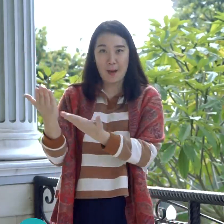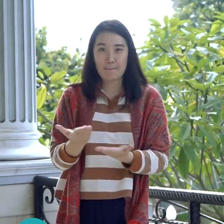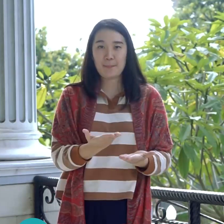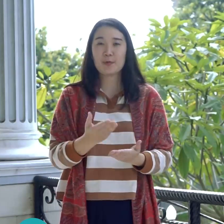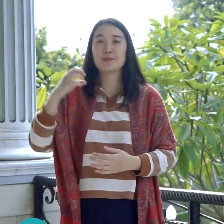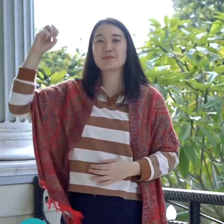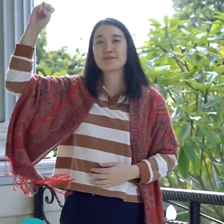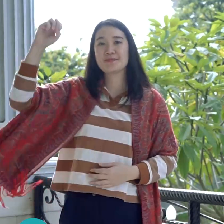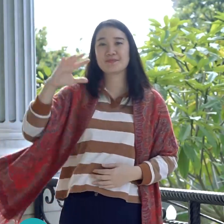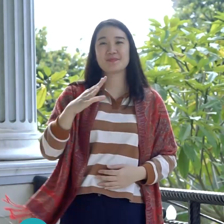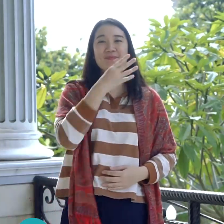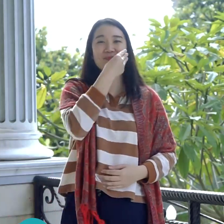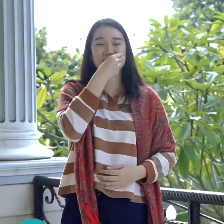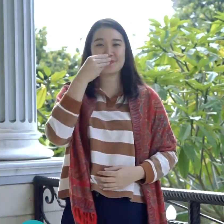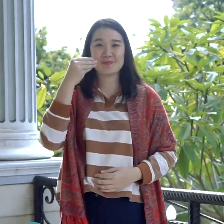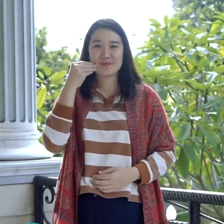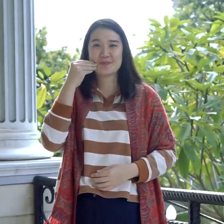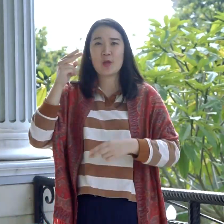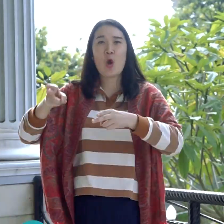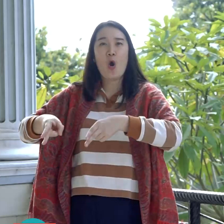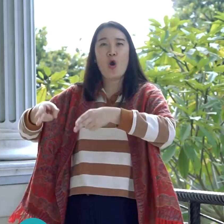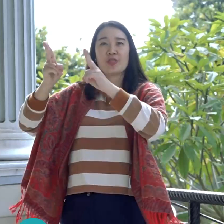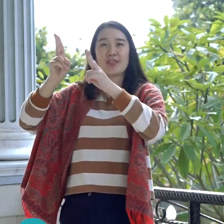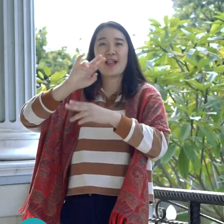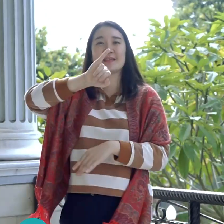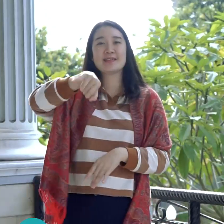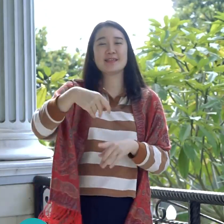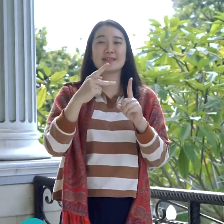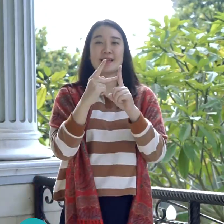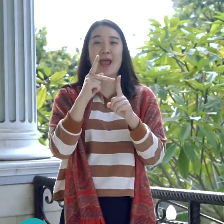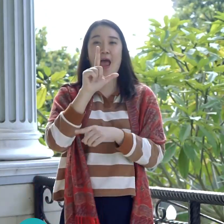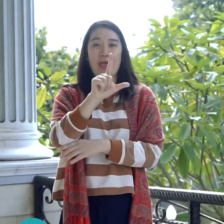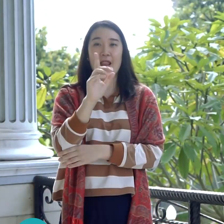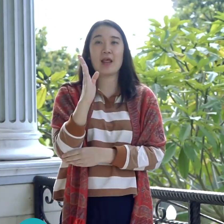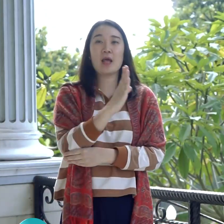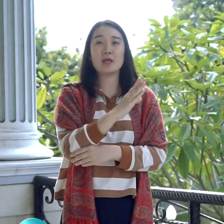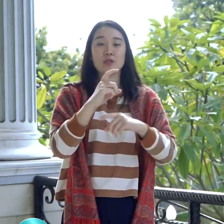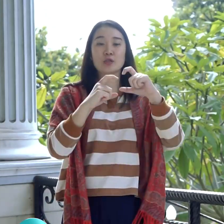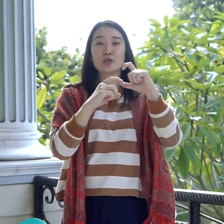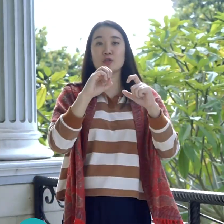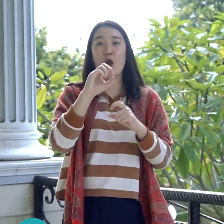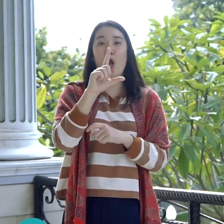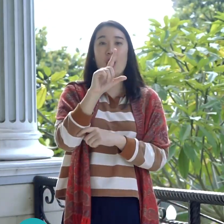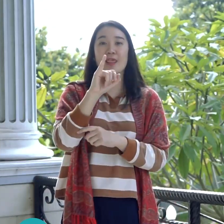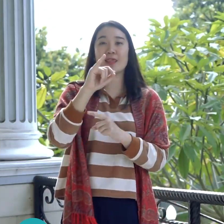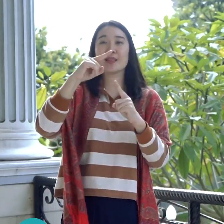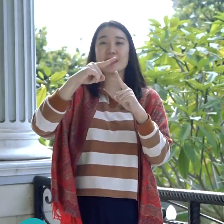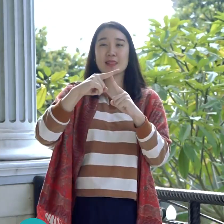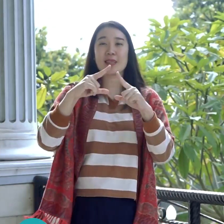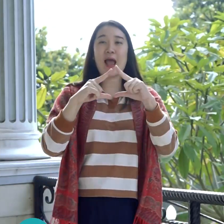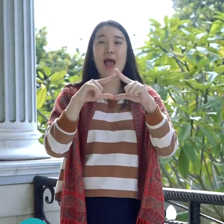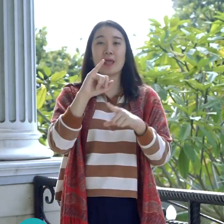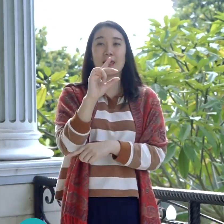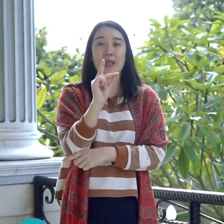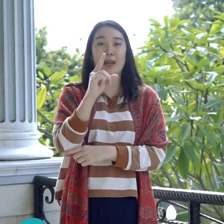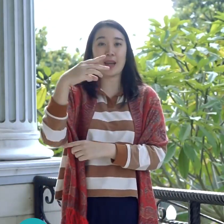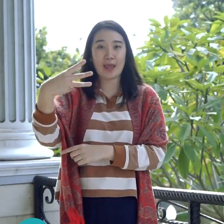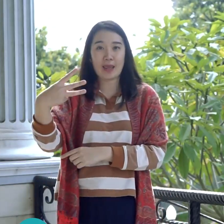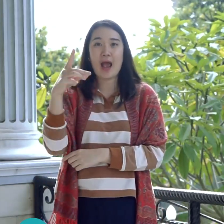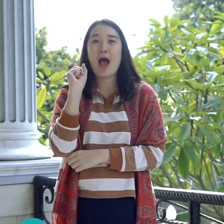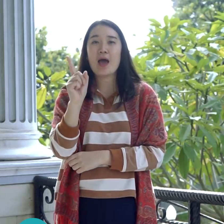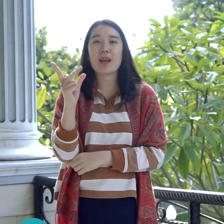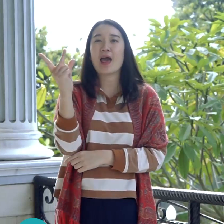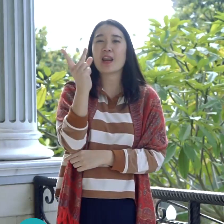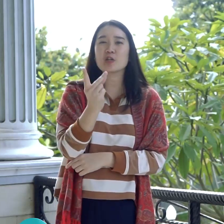Menyambut Ramadan, Hotel JHL Solitaire